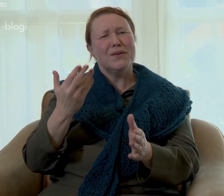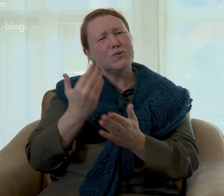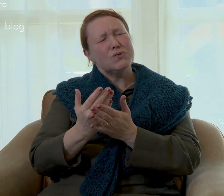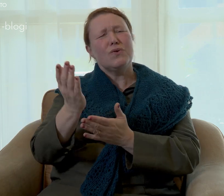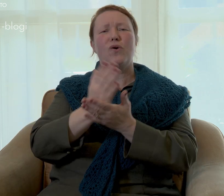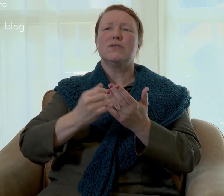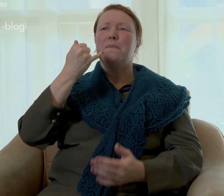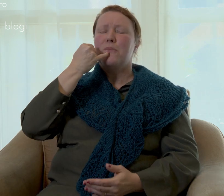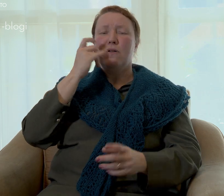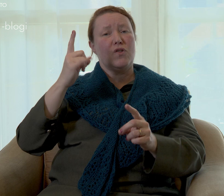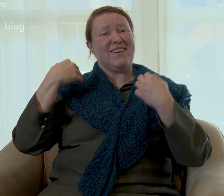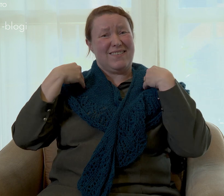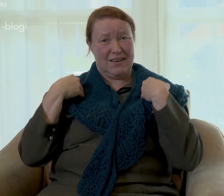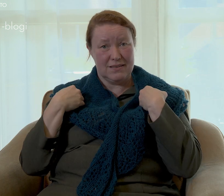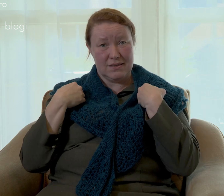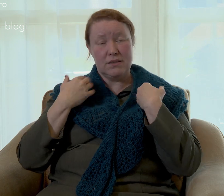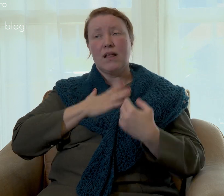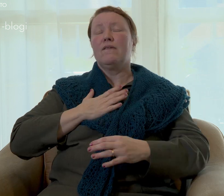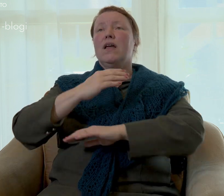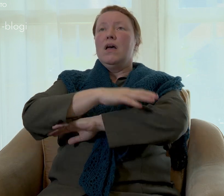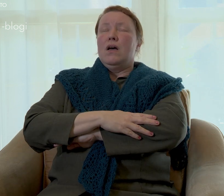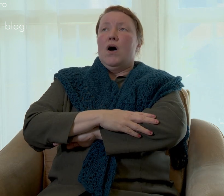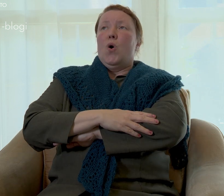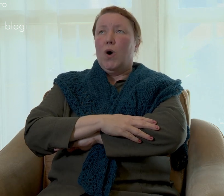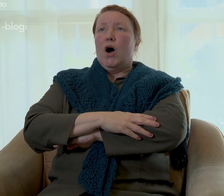Joskus päivystäjä tarvitsee pienen hengähdystauon edellisen puhelun jälkeen, -